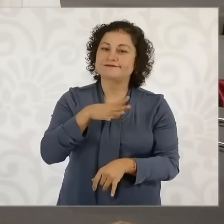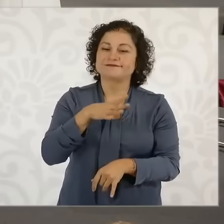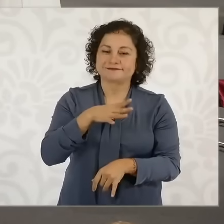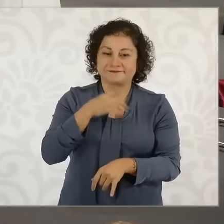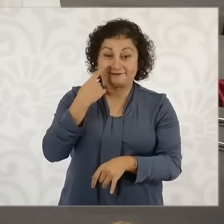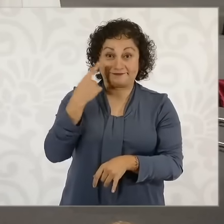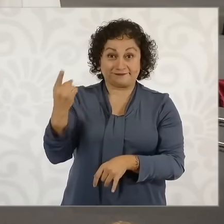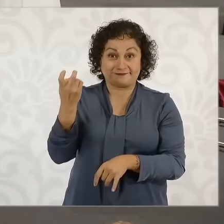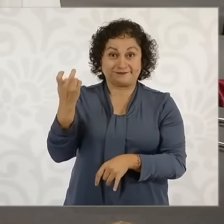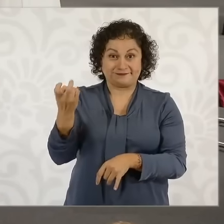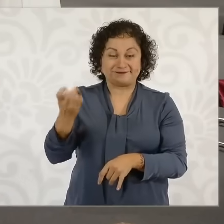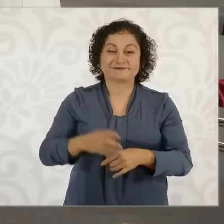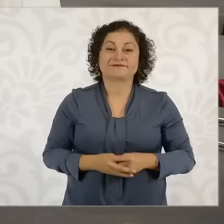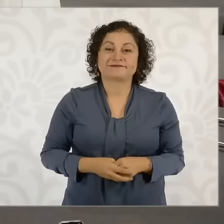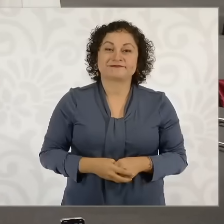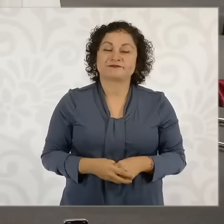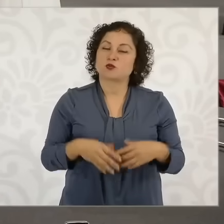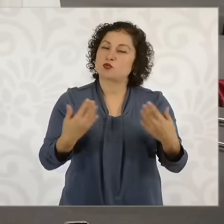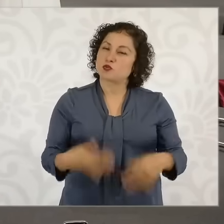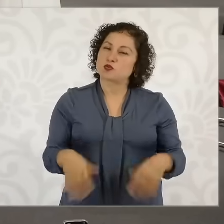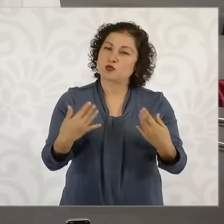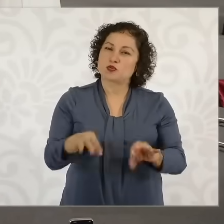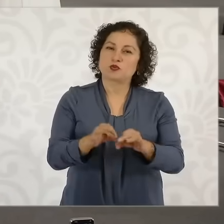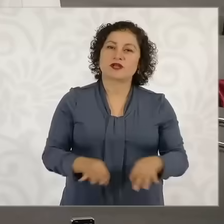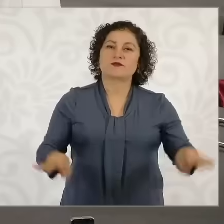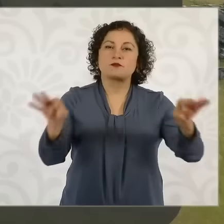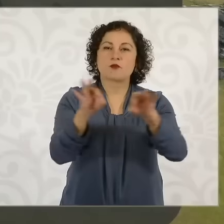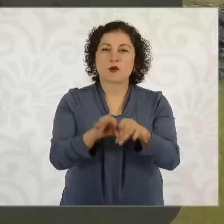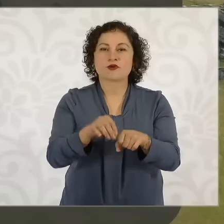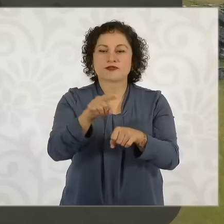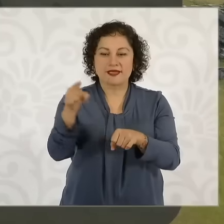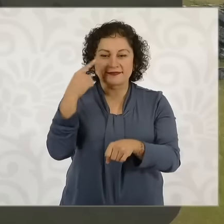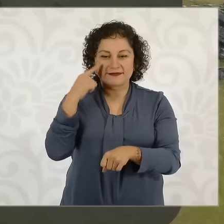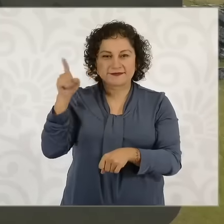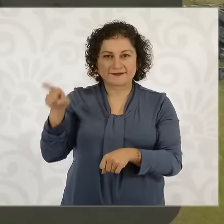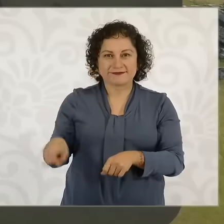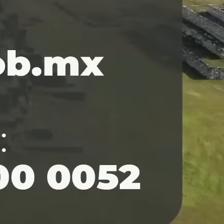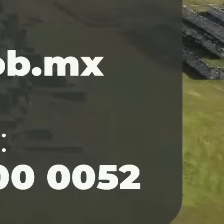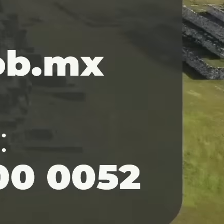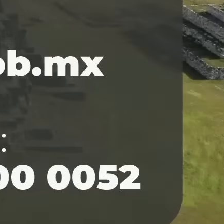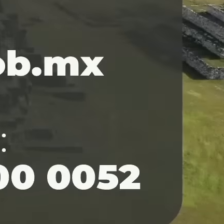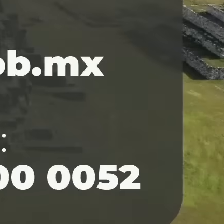importante que podamos difundir que hay diferentes mecanismos para acceder a los paquetes turísticos.